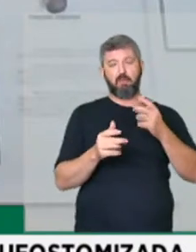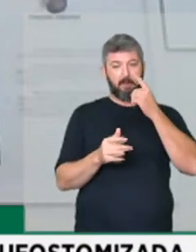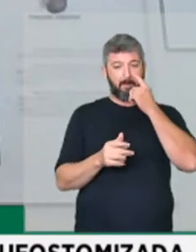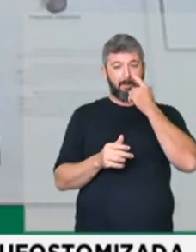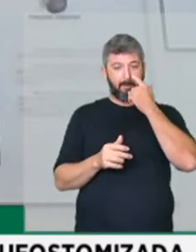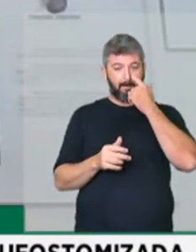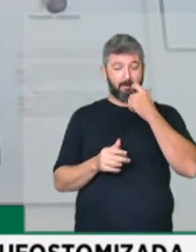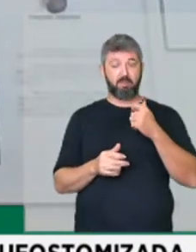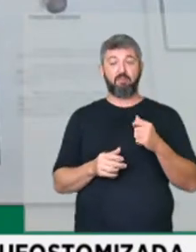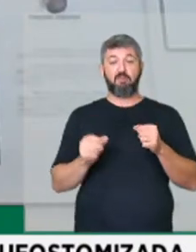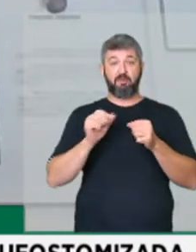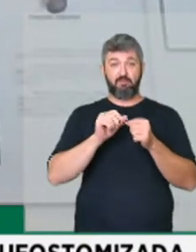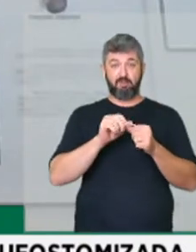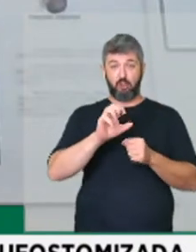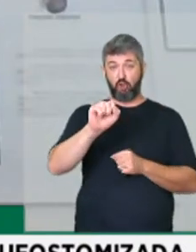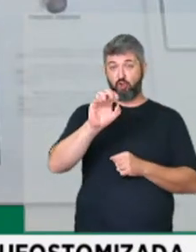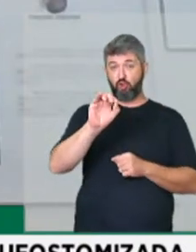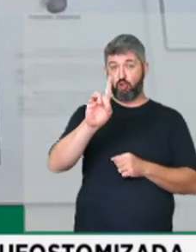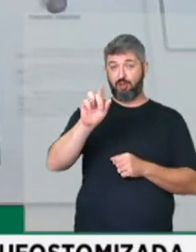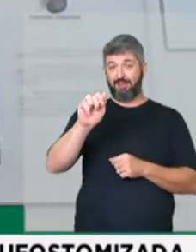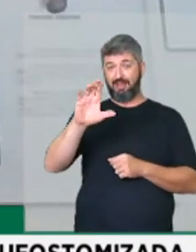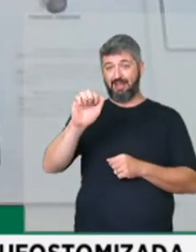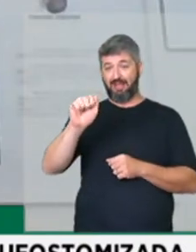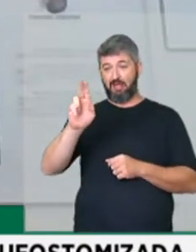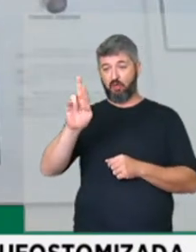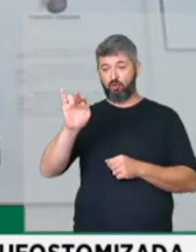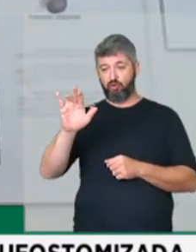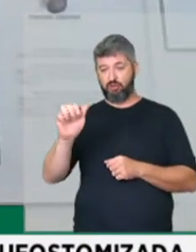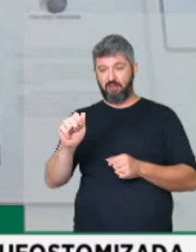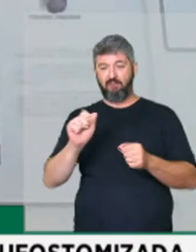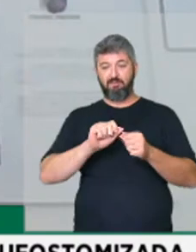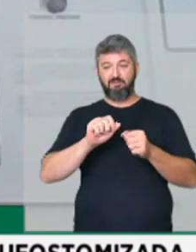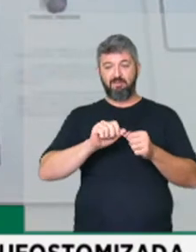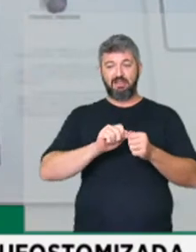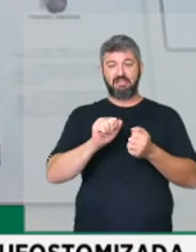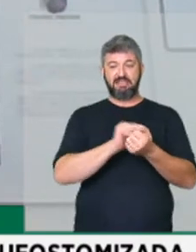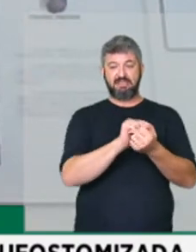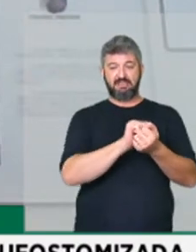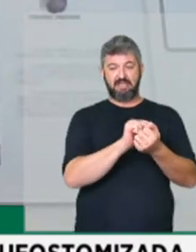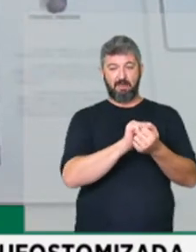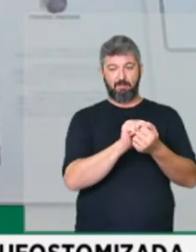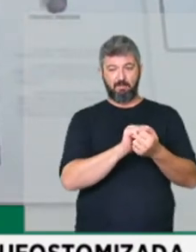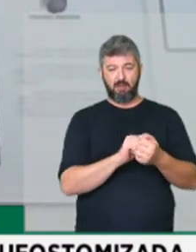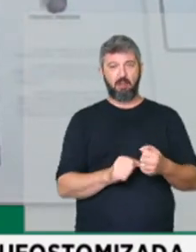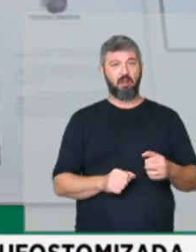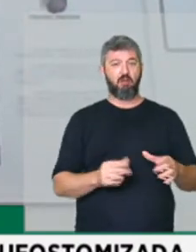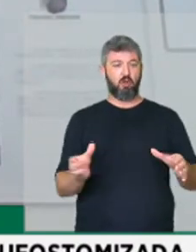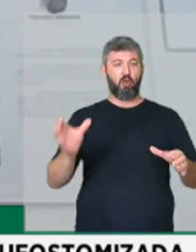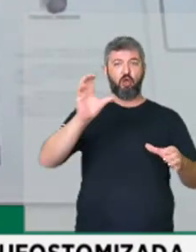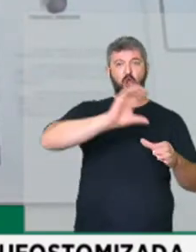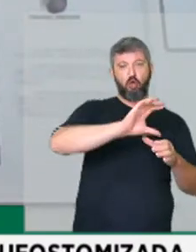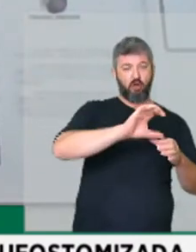CHAMA A IMPORTÂNCIA DE DAR MAIOR VISIBILIDADE E CHAMAR ATENÇÃO DESSAS AUTORIDADES SOBRE AS CONDIÇÕES QUE VIVEM ESSAS CRIANÇAS E OS CUIDADOS